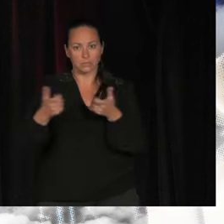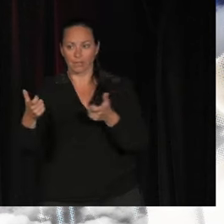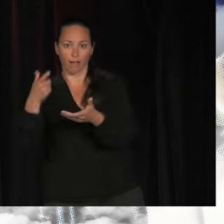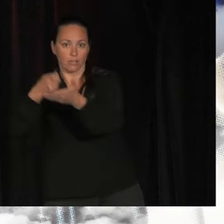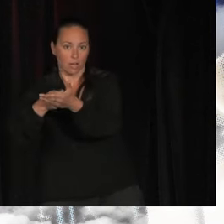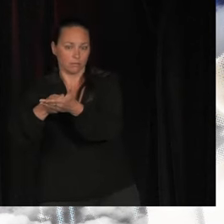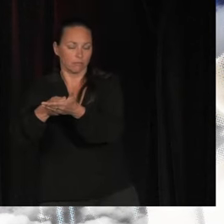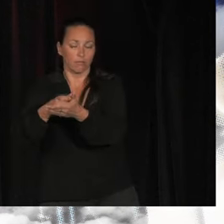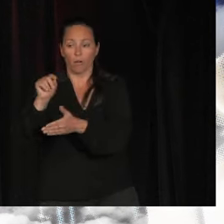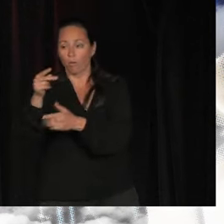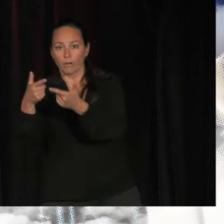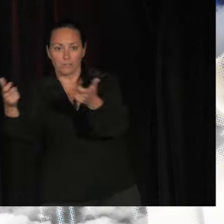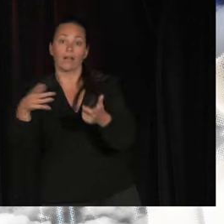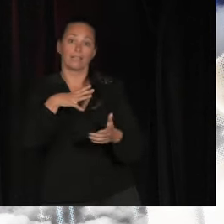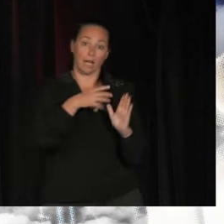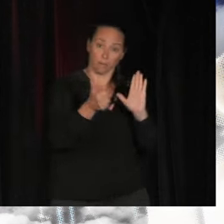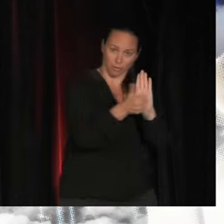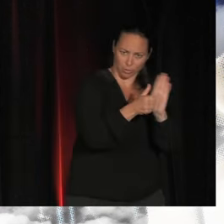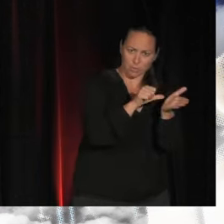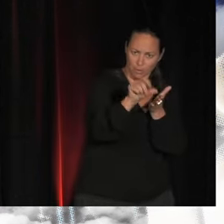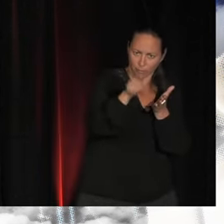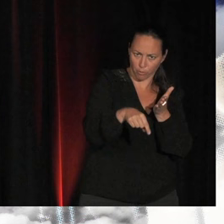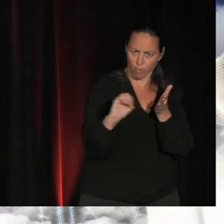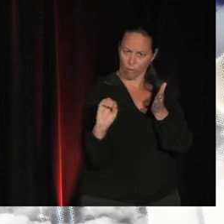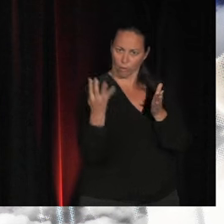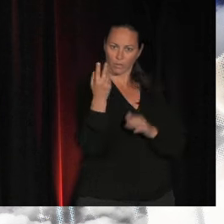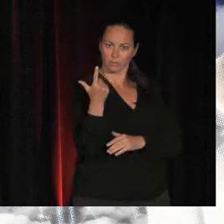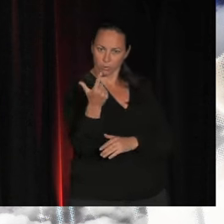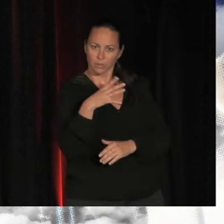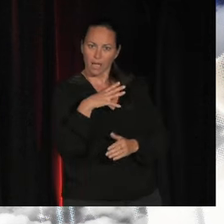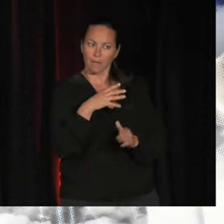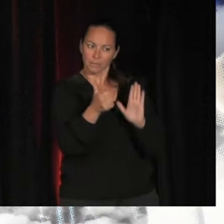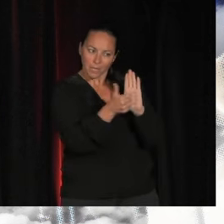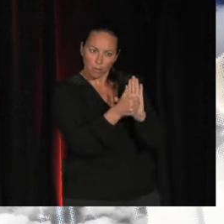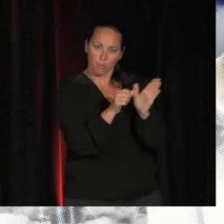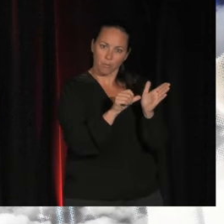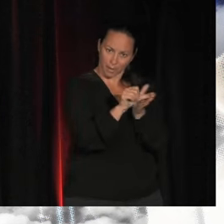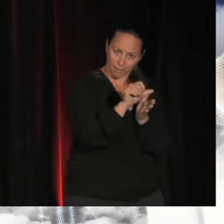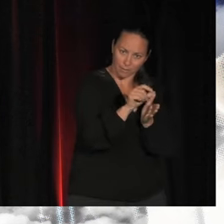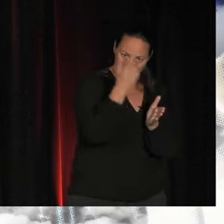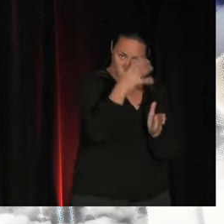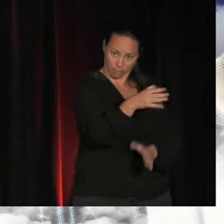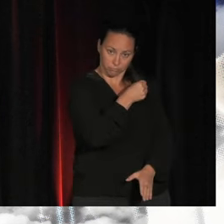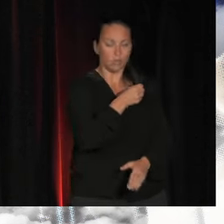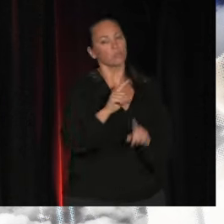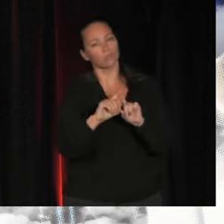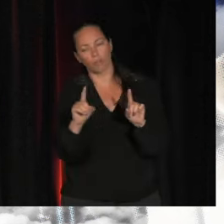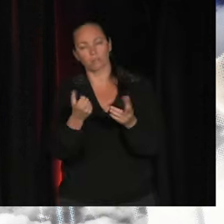Et maintenant, il y a des héros payants. On est d'accord que dans le 2, ils ont mis ça ? Ce n'est pas tout à fait ça, c'est qu'il faut que t'aies acheté… D'accord.